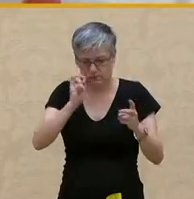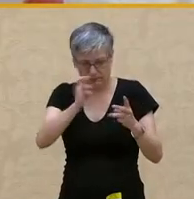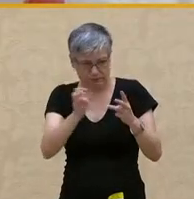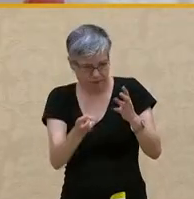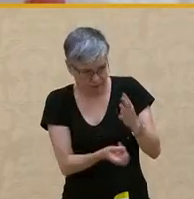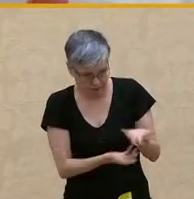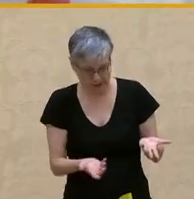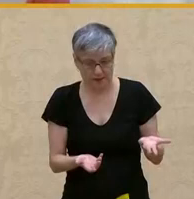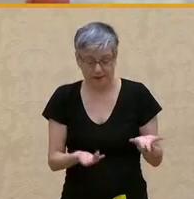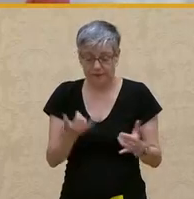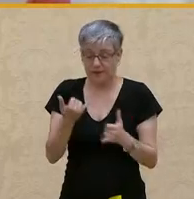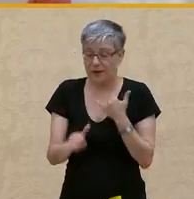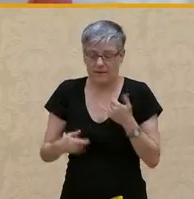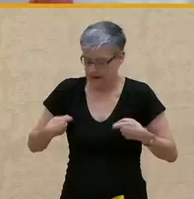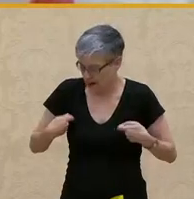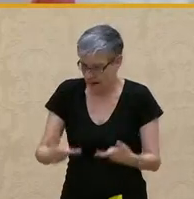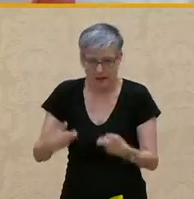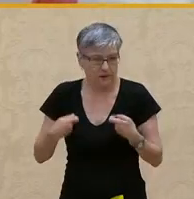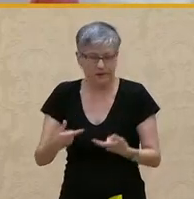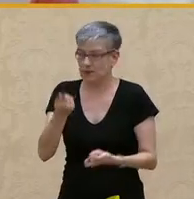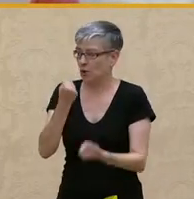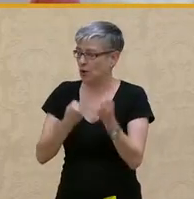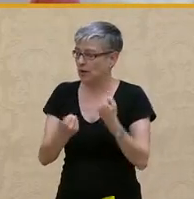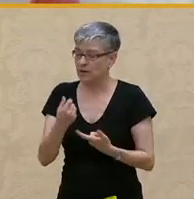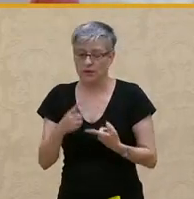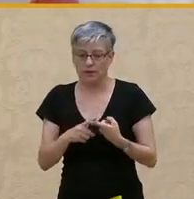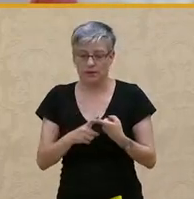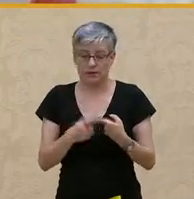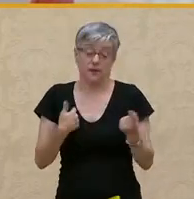Esto requiere unos gastos económicos brutales, ya no solo porque uno de los progenitores deja